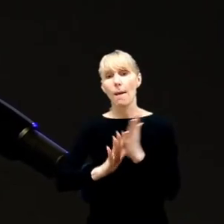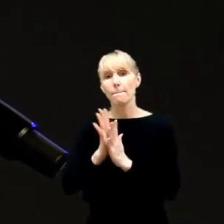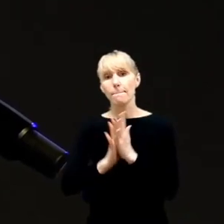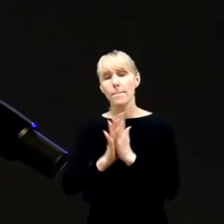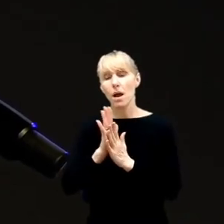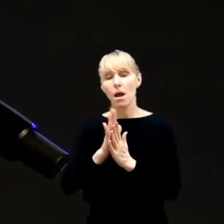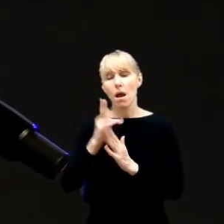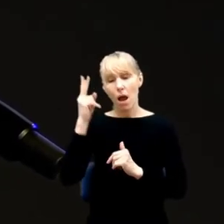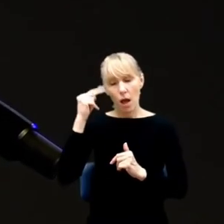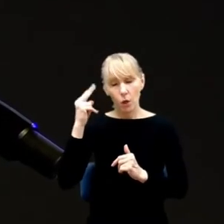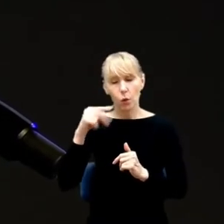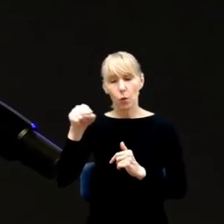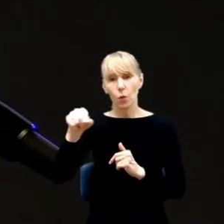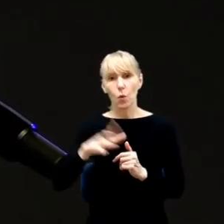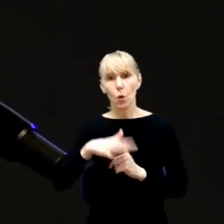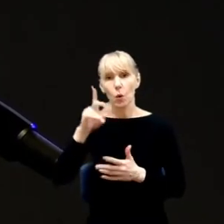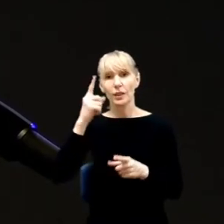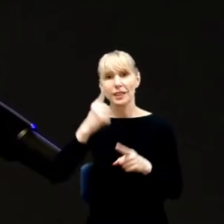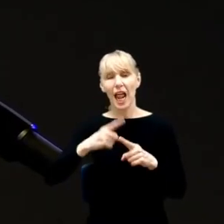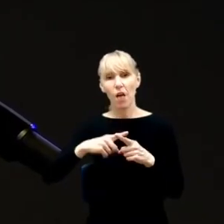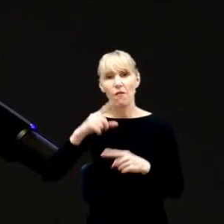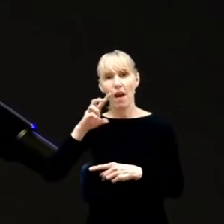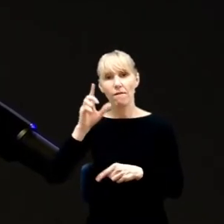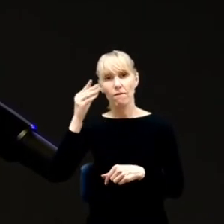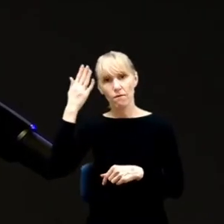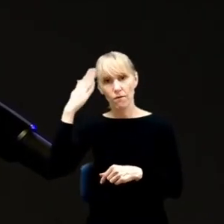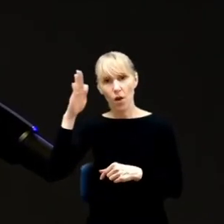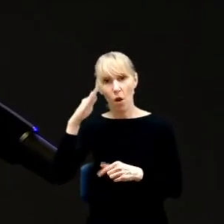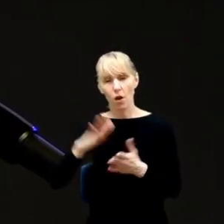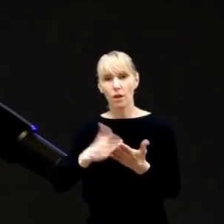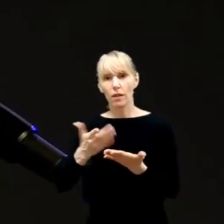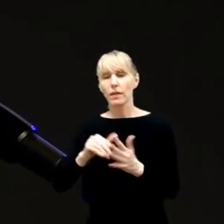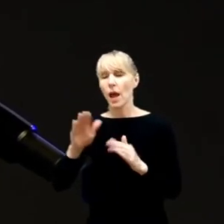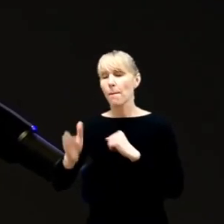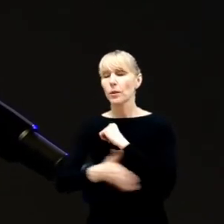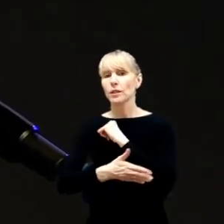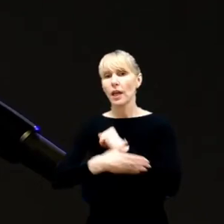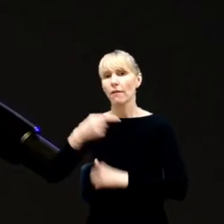na podstawie specustawy zostały uwolnione tereny właśnie leśne,